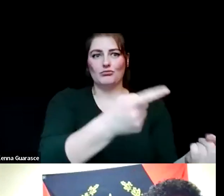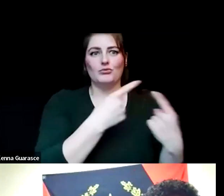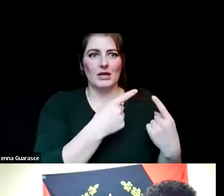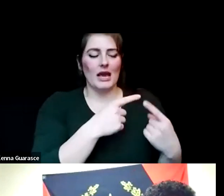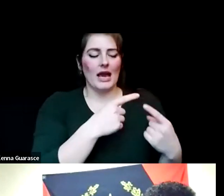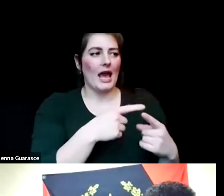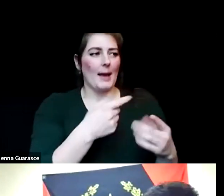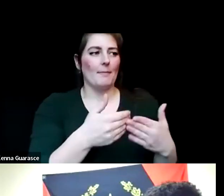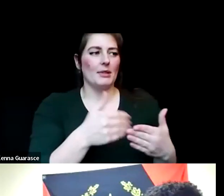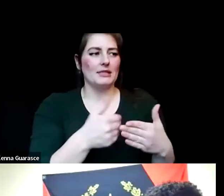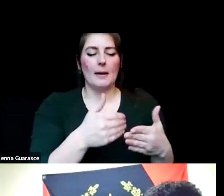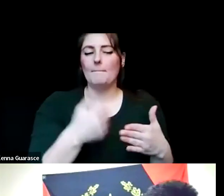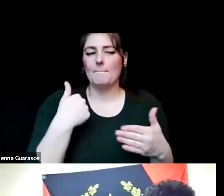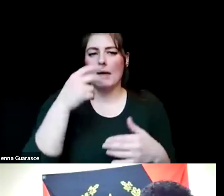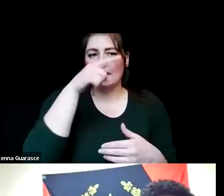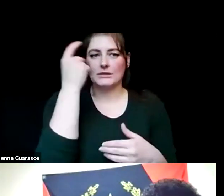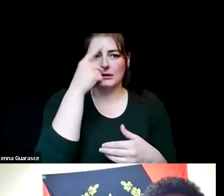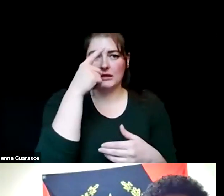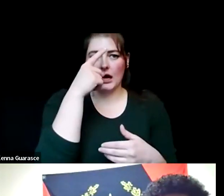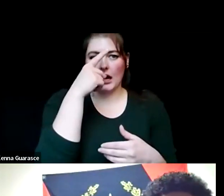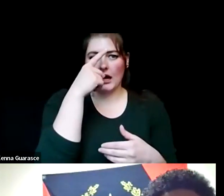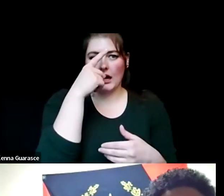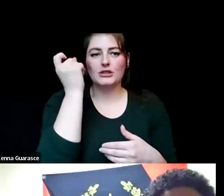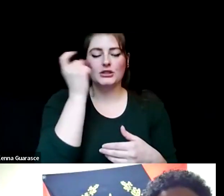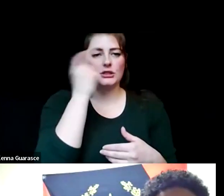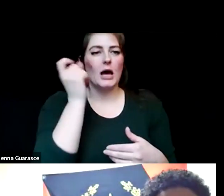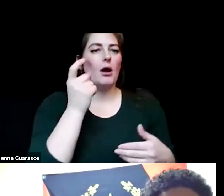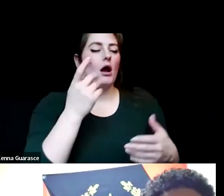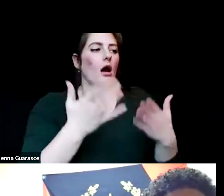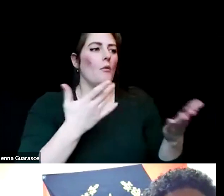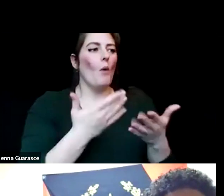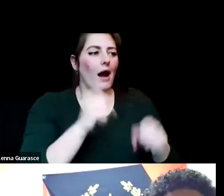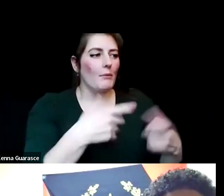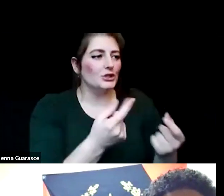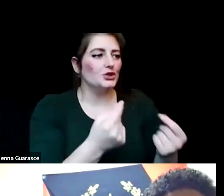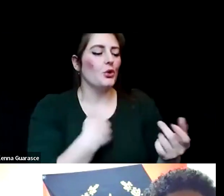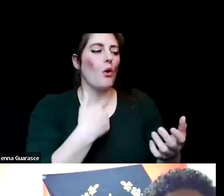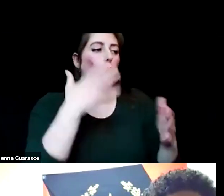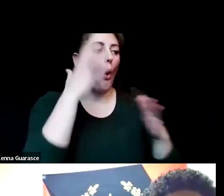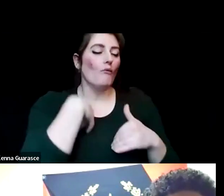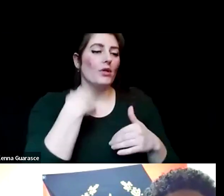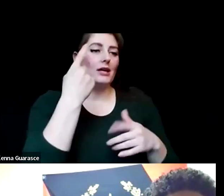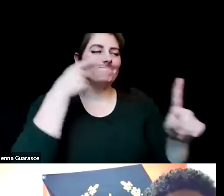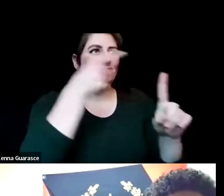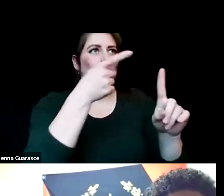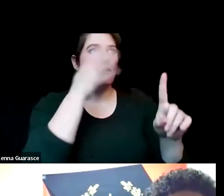lo ideal sería un complejo completo, una clínica o centro de atención inmediata o algo que esté ubicado conjuntamente